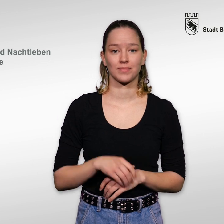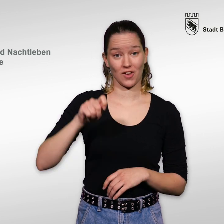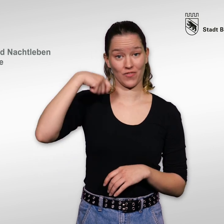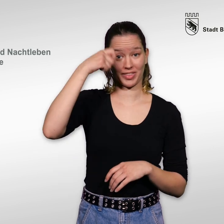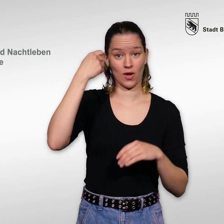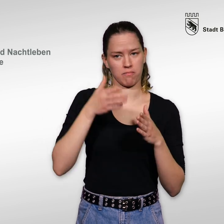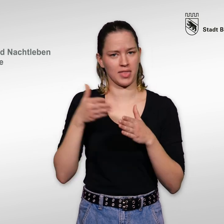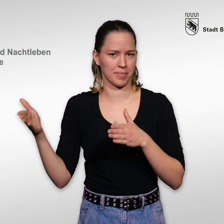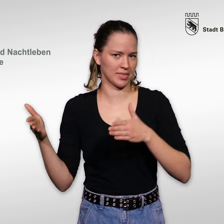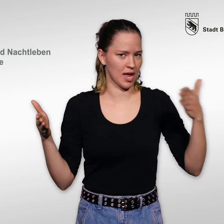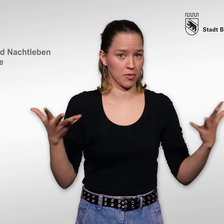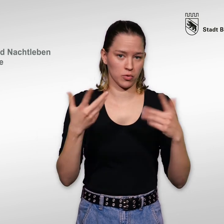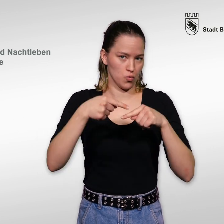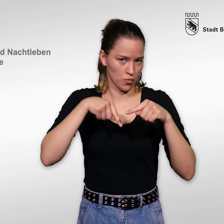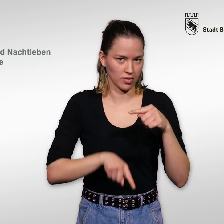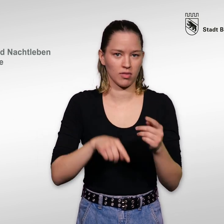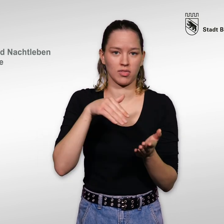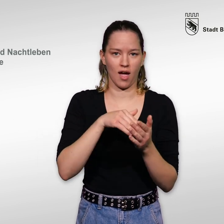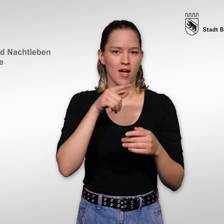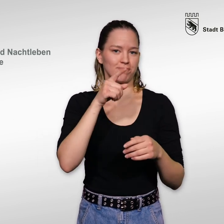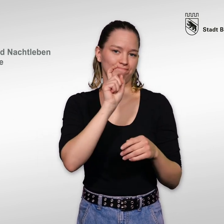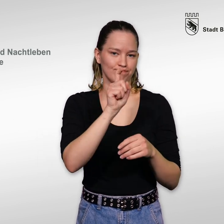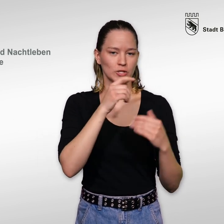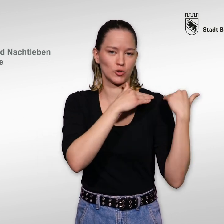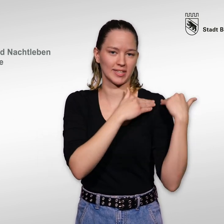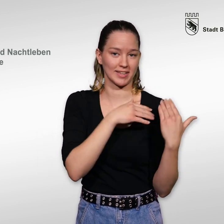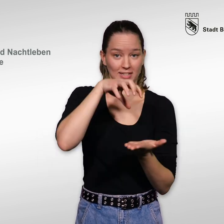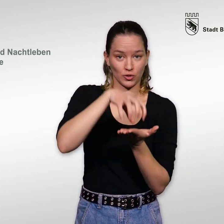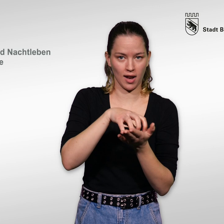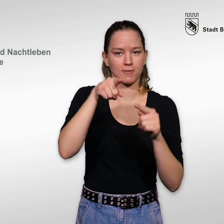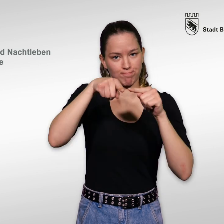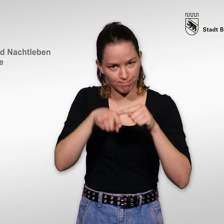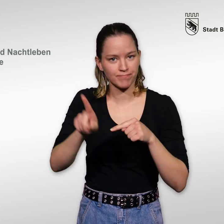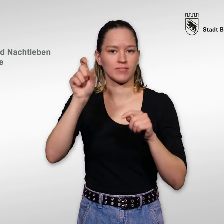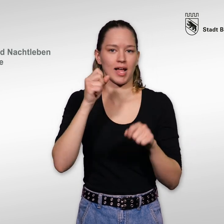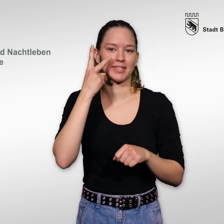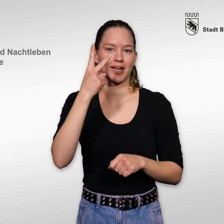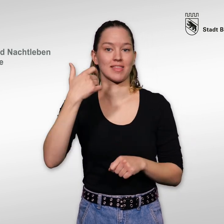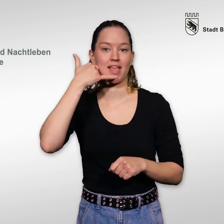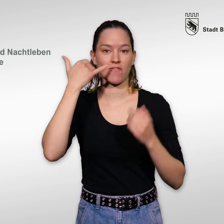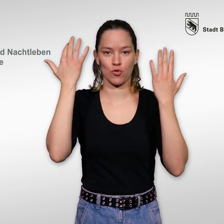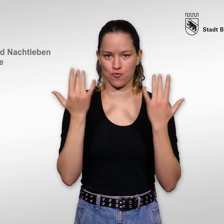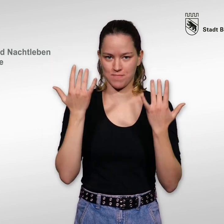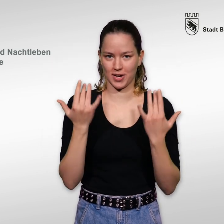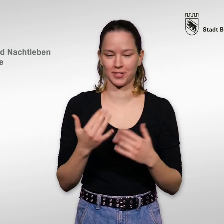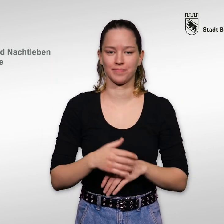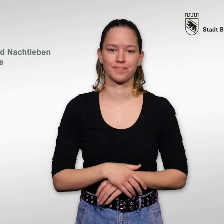Du findest unsere Telefonnummer in der Box «Zuständige Stelle» neben oder unter diesem Video.